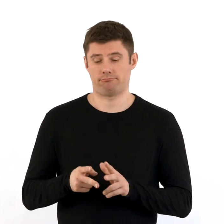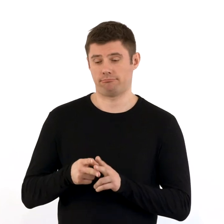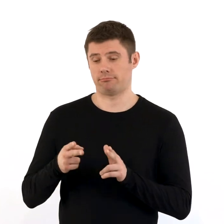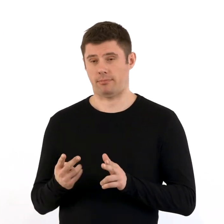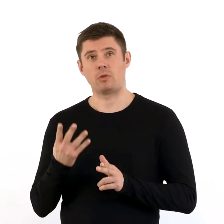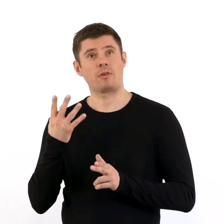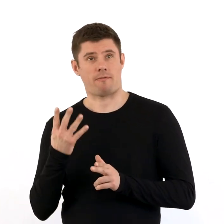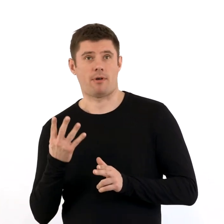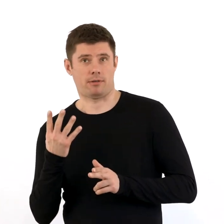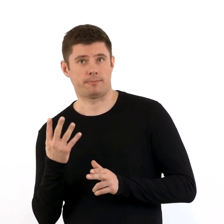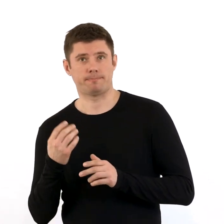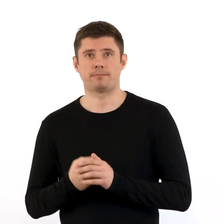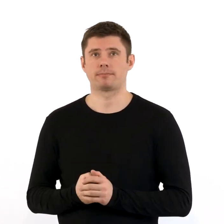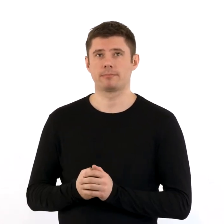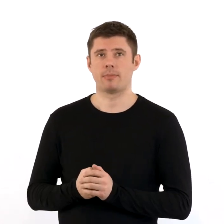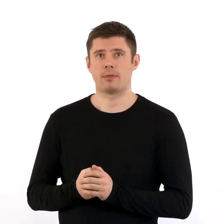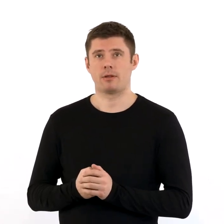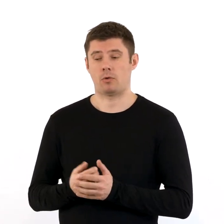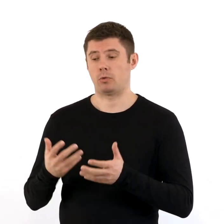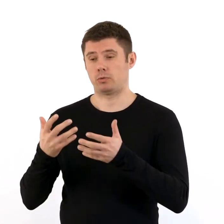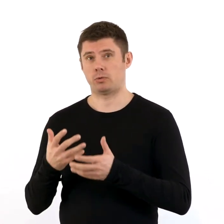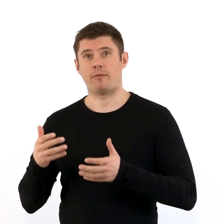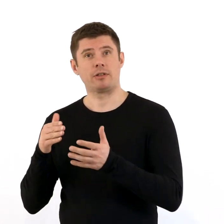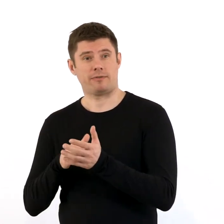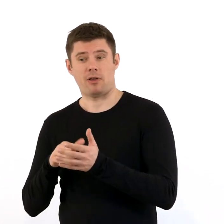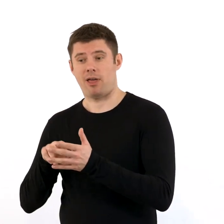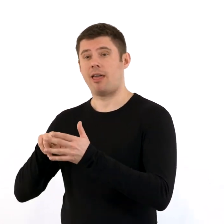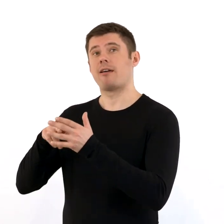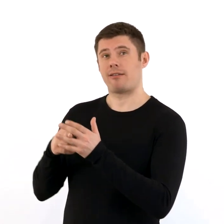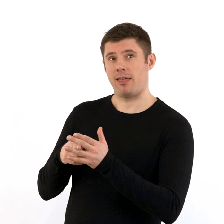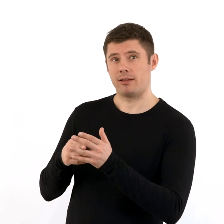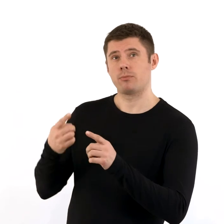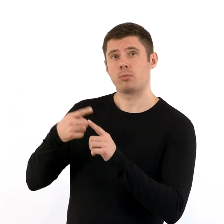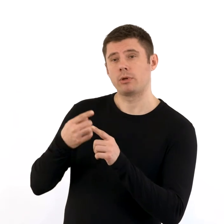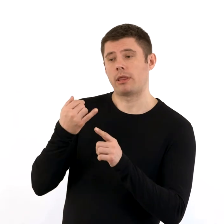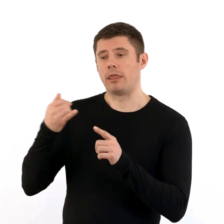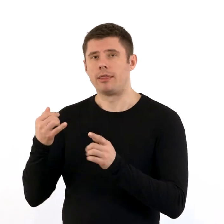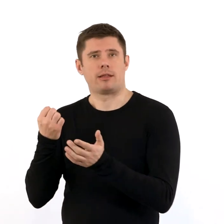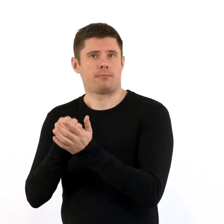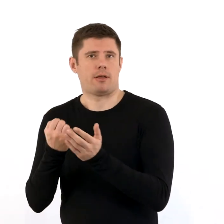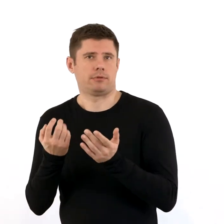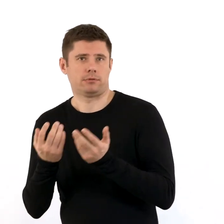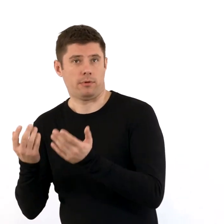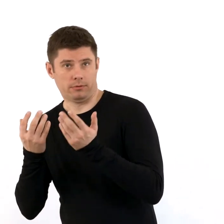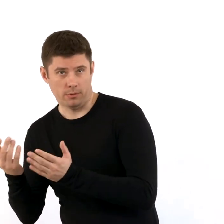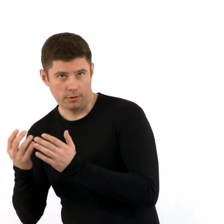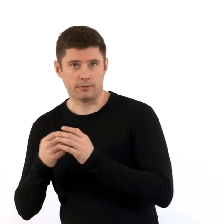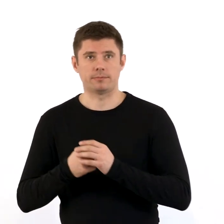Krok 4. Inne obowiązki związane z rejestracją stowarzyszenia zwykłego